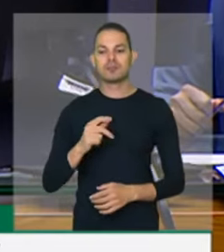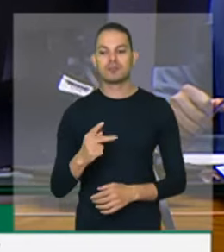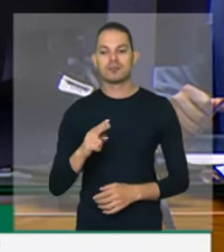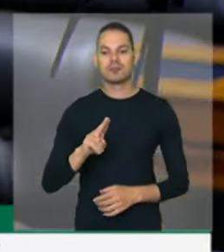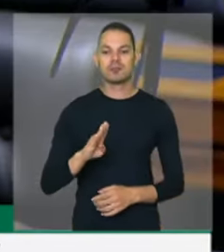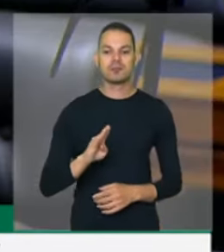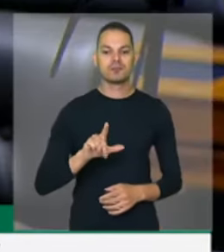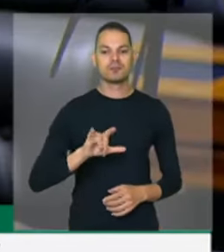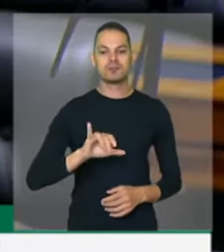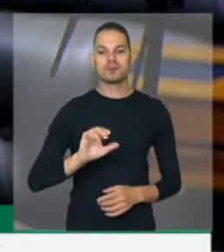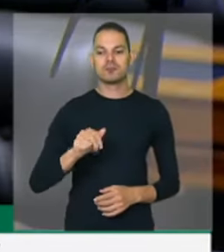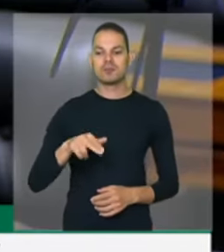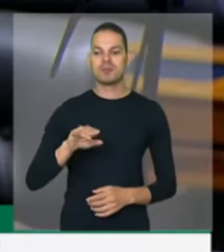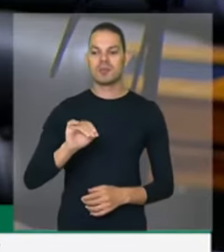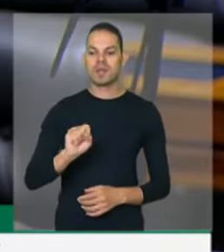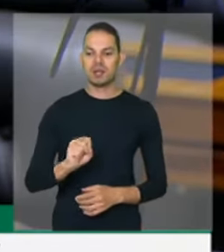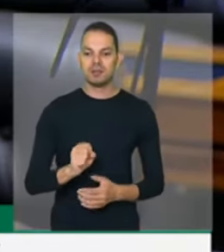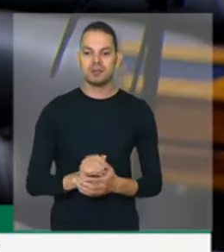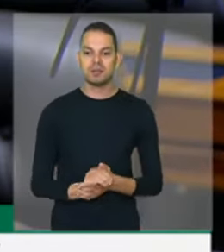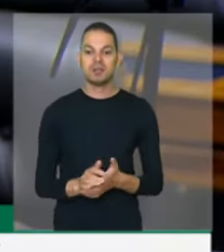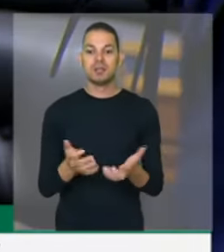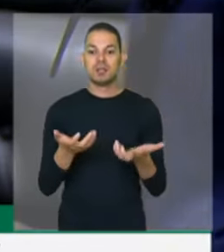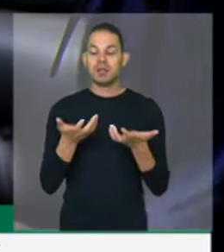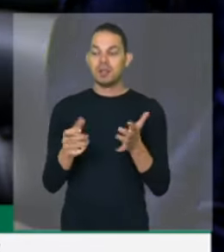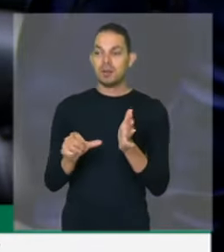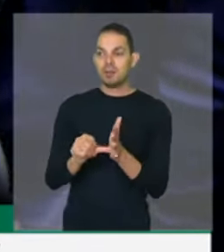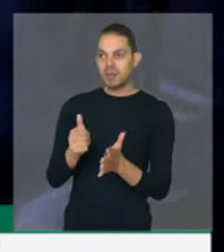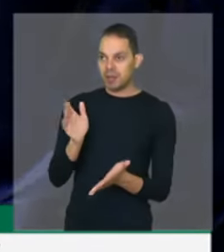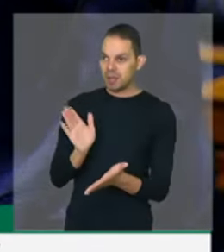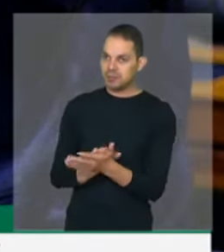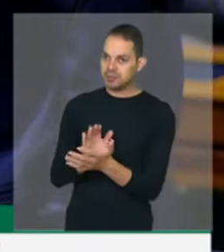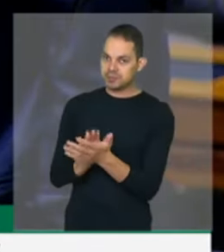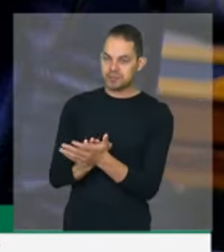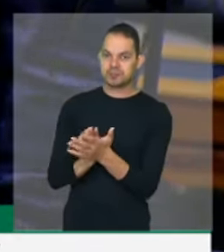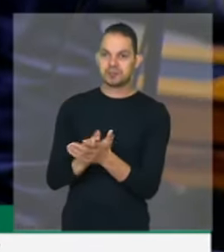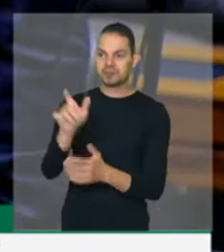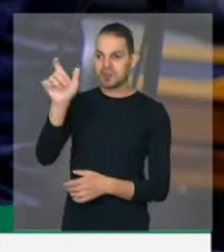PRIMEIRAMENTE.... ENALTECER E PRAB FNEUZ AR A V.EXA.... PELA CONSTRUÇÃO DESSE GRANDE PROJETO QUE CRIE O PROGRAMA